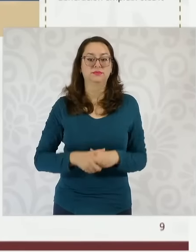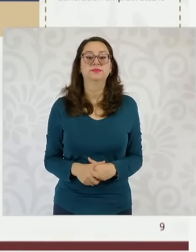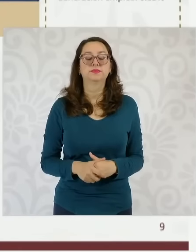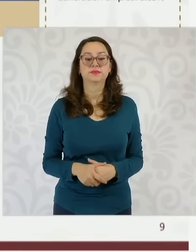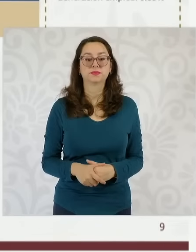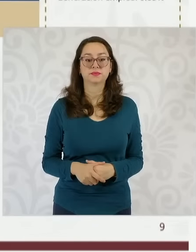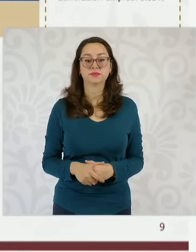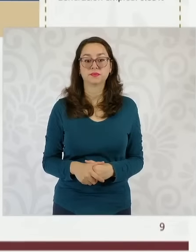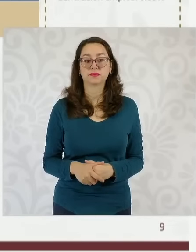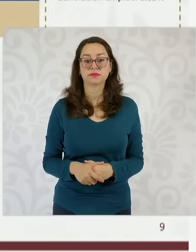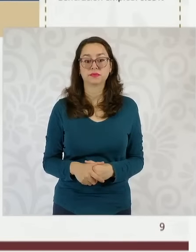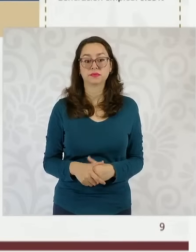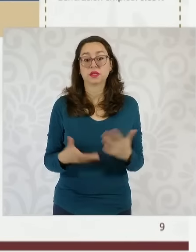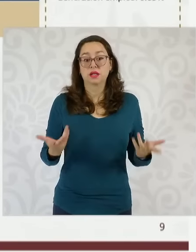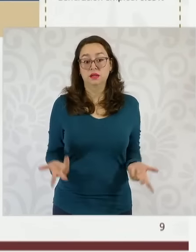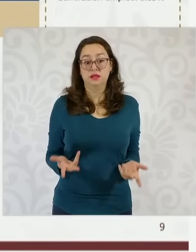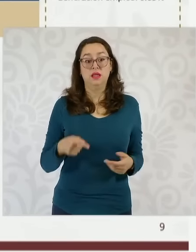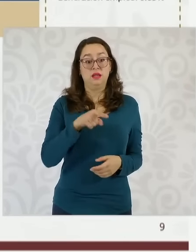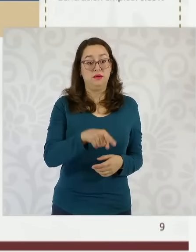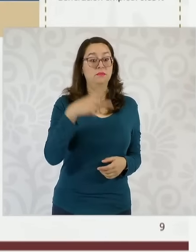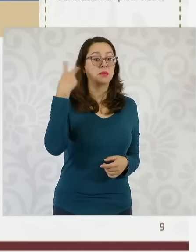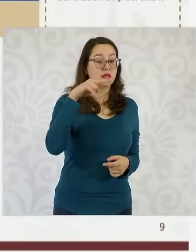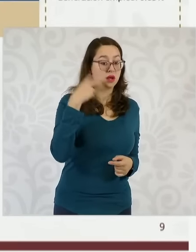los polos de desarrollo de bienestar en Cuatzacalcos 1 Cuatzacalcos 2 y